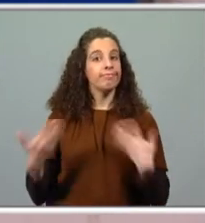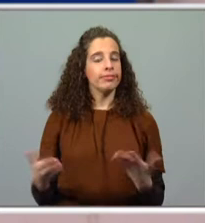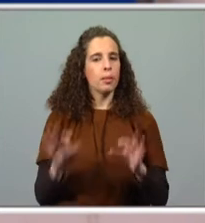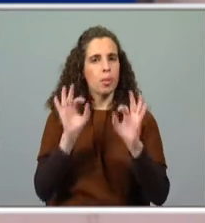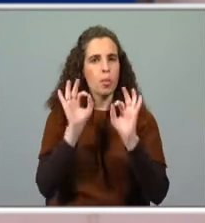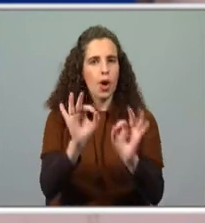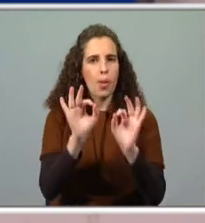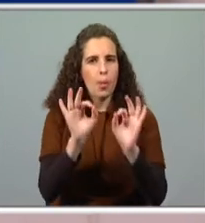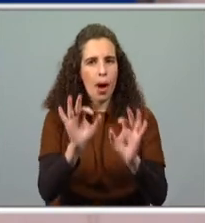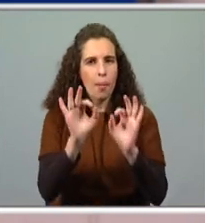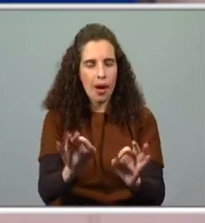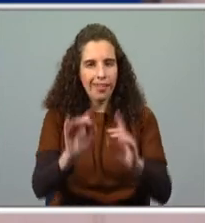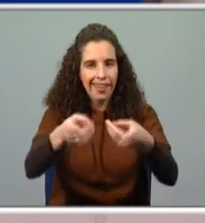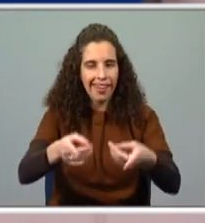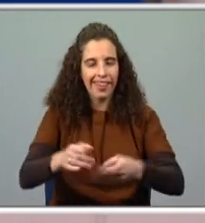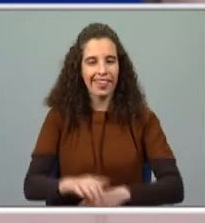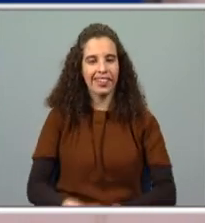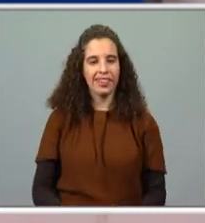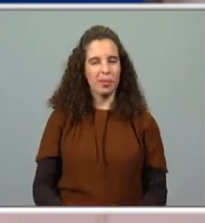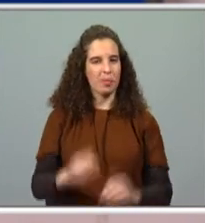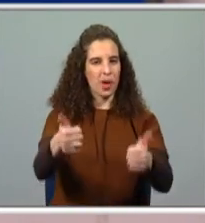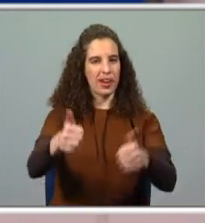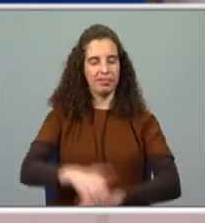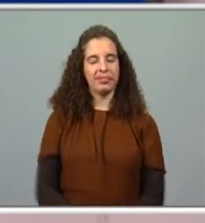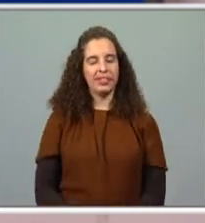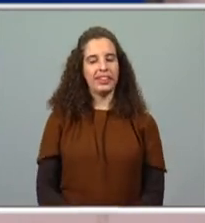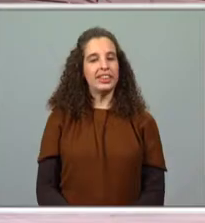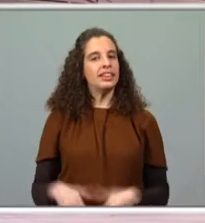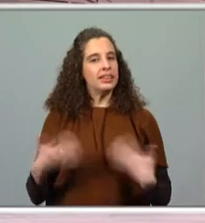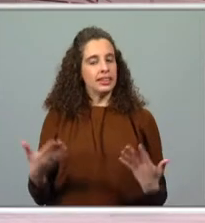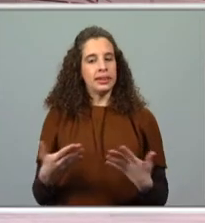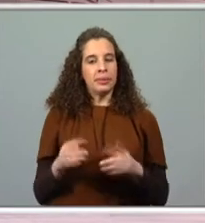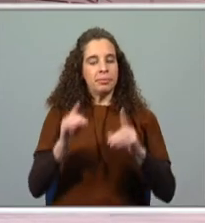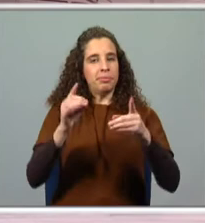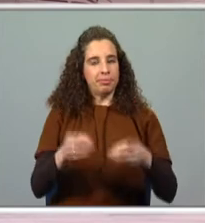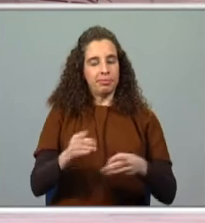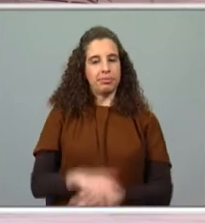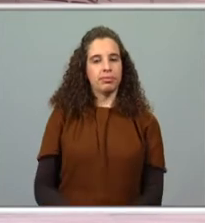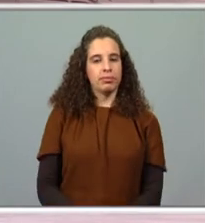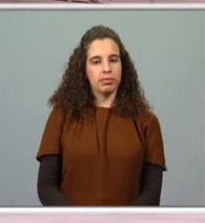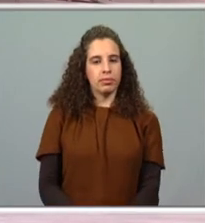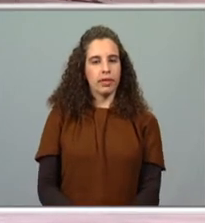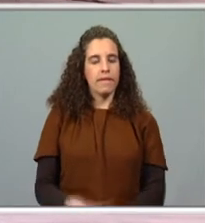para iniciar Então vamos iniciar com fazendo uma 開始所以讓我們開始製作一個